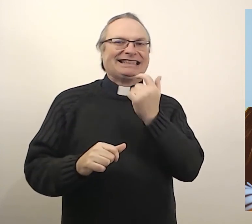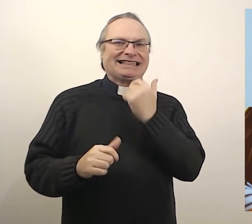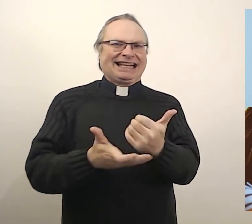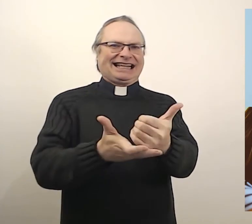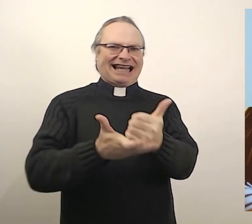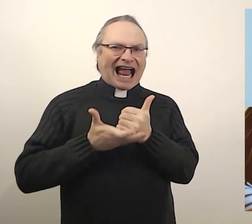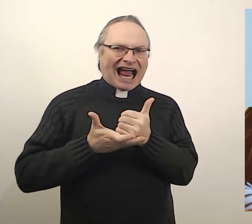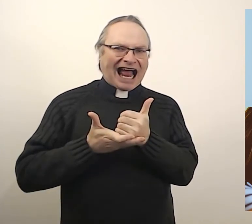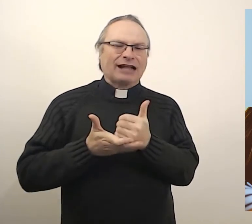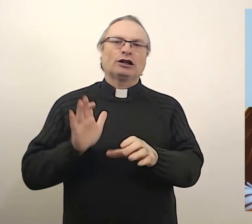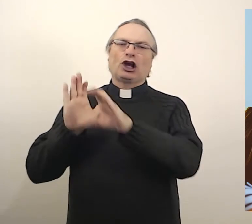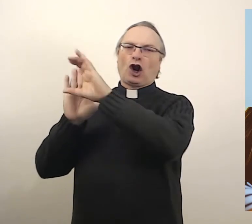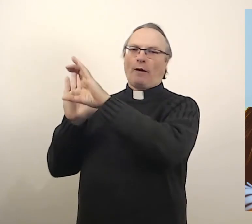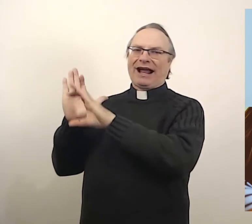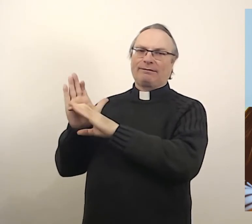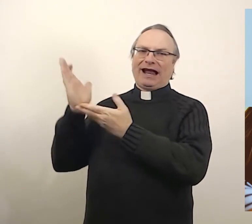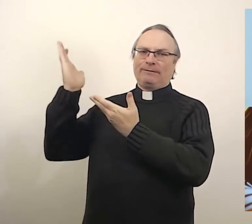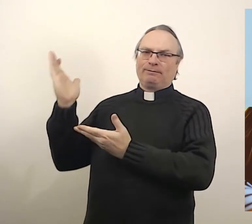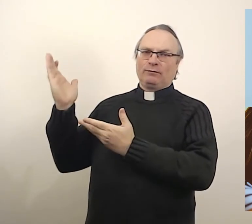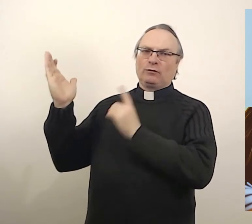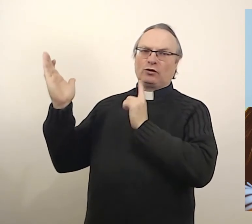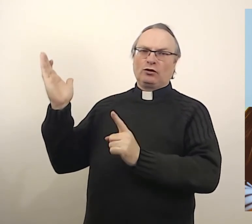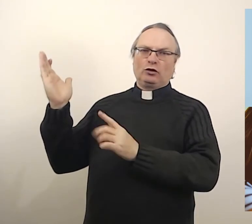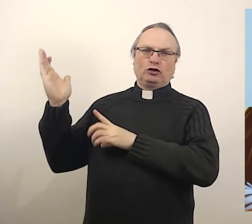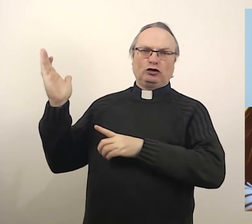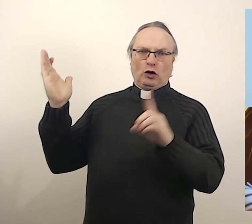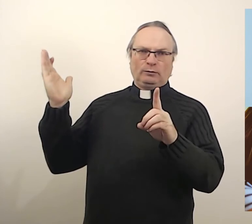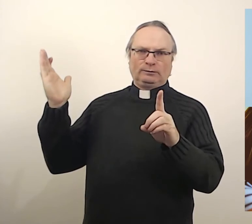qui gardent les commandements de Dieu